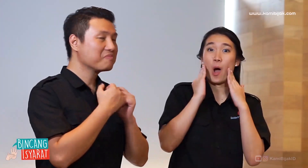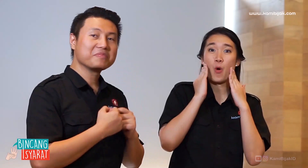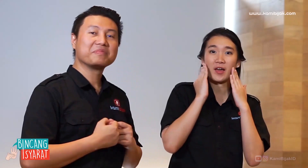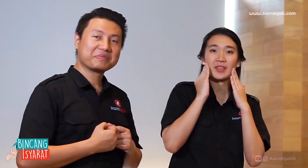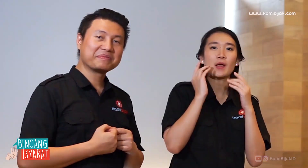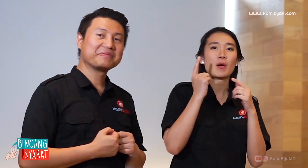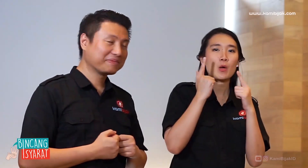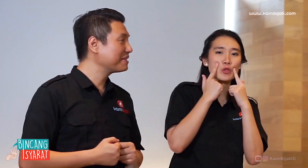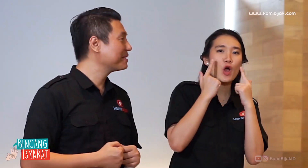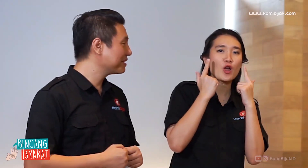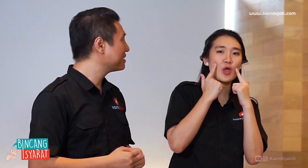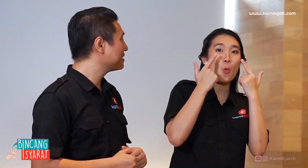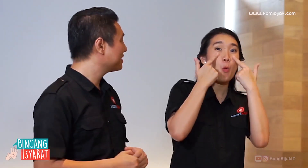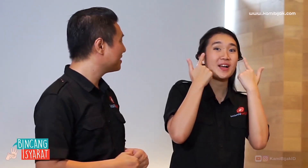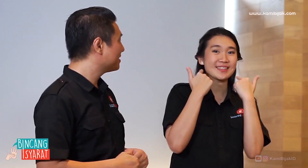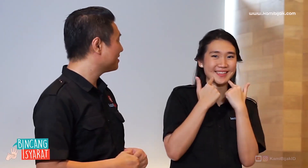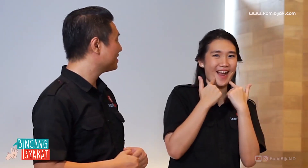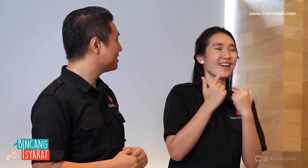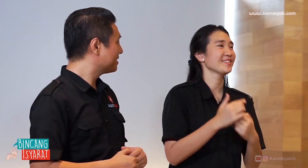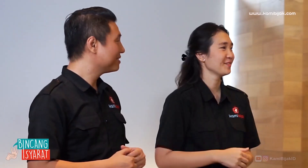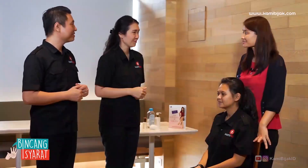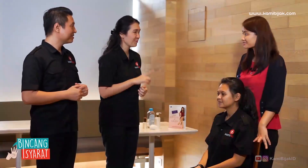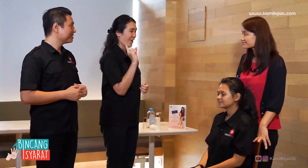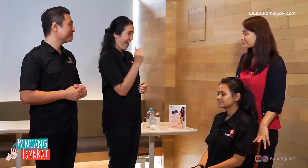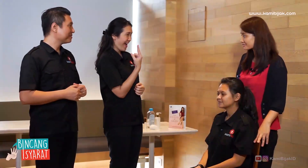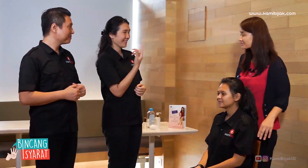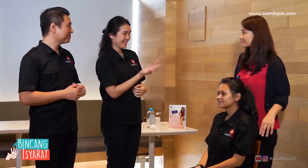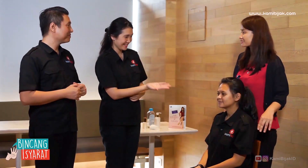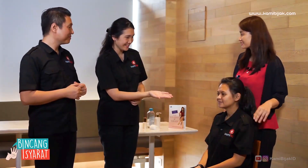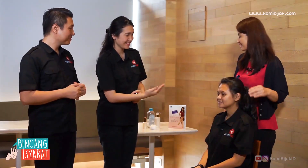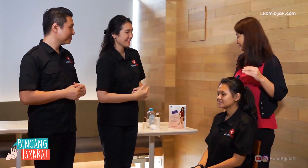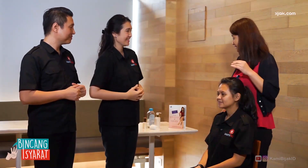Oh perawatan totok wajah. Silakan mulai.